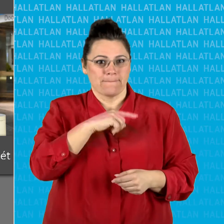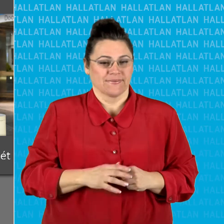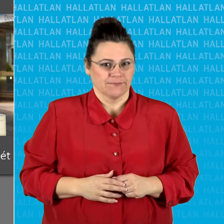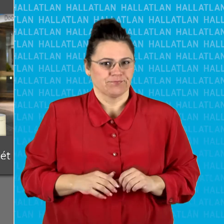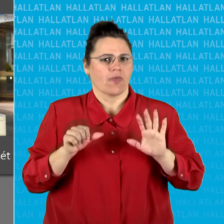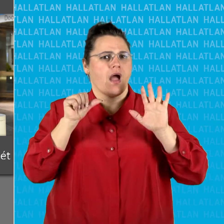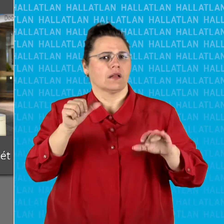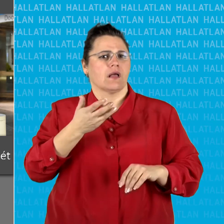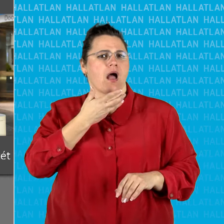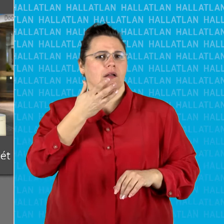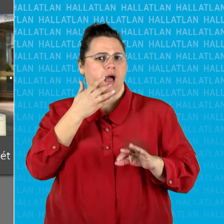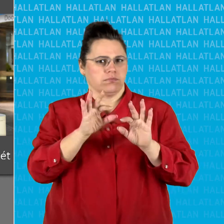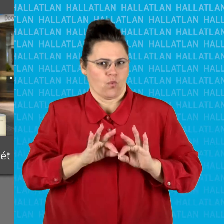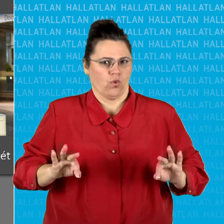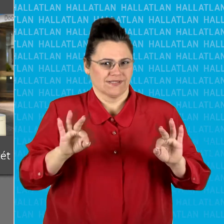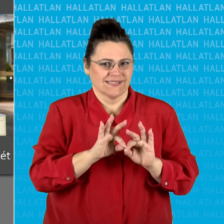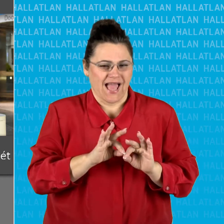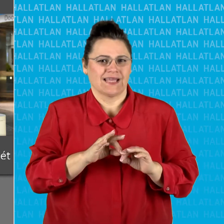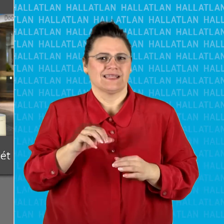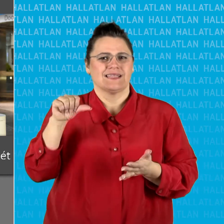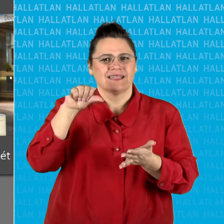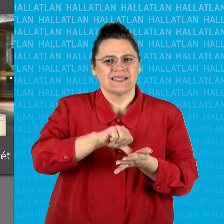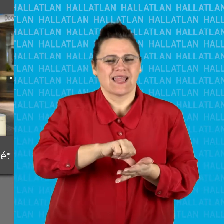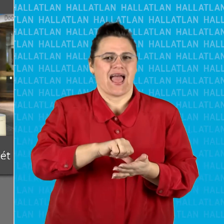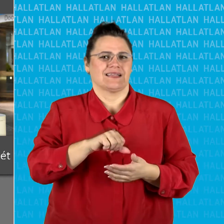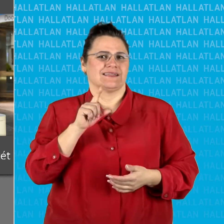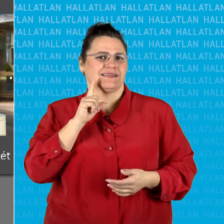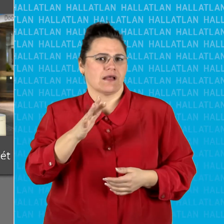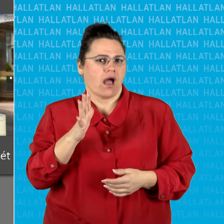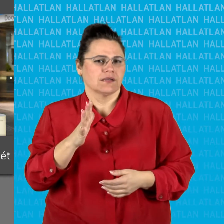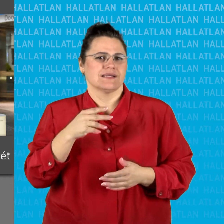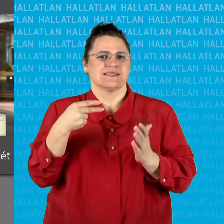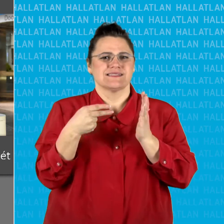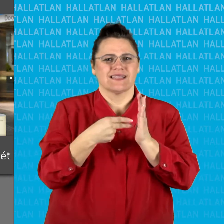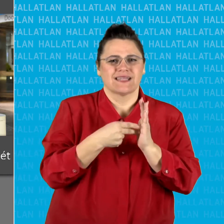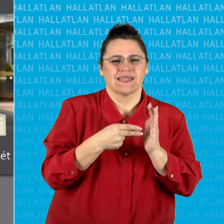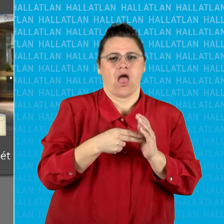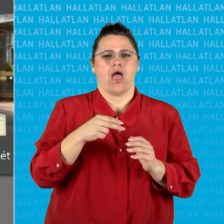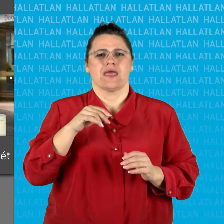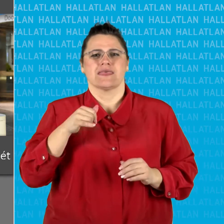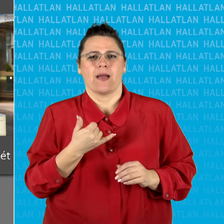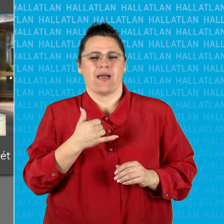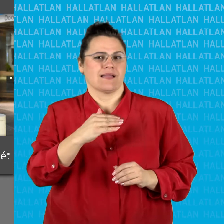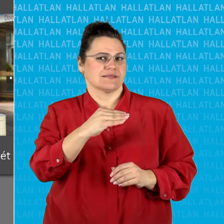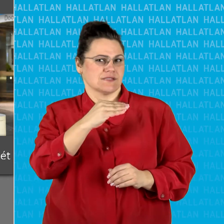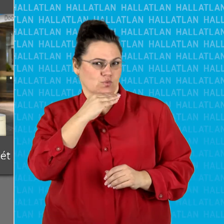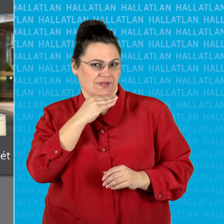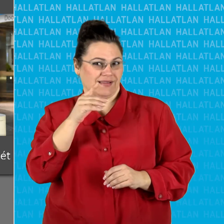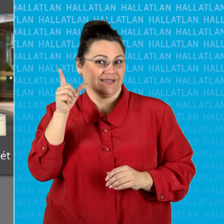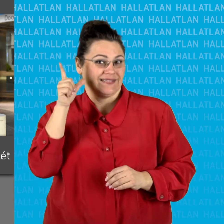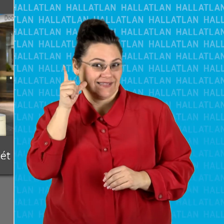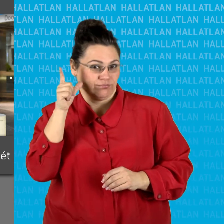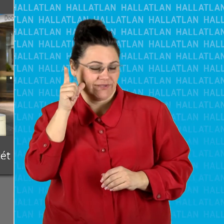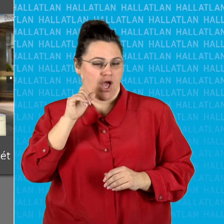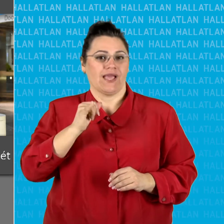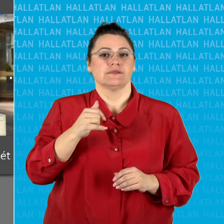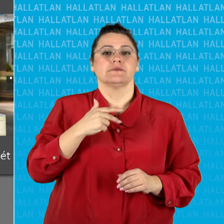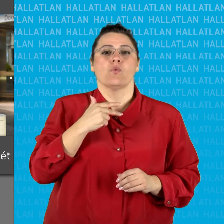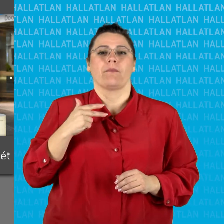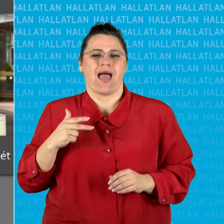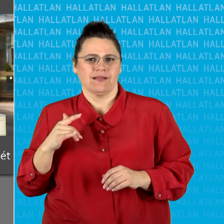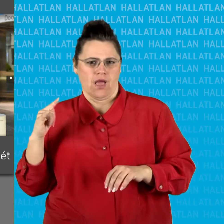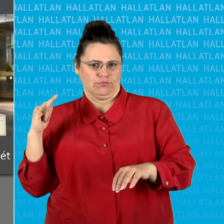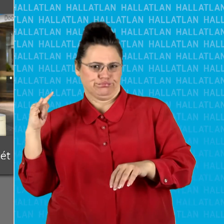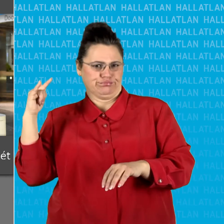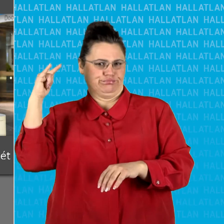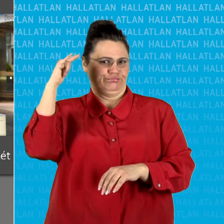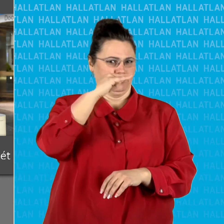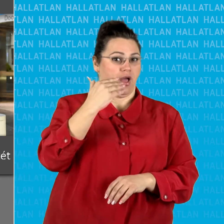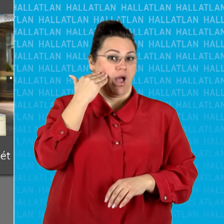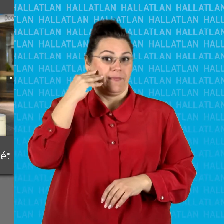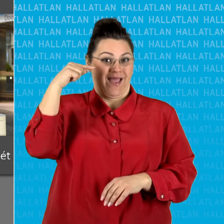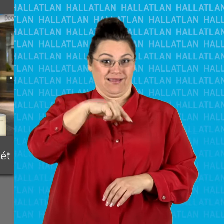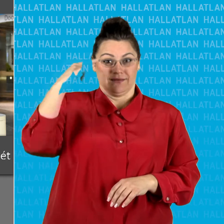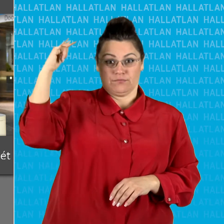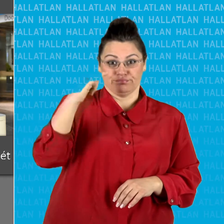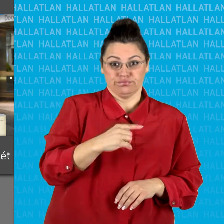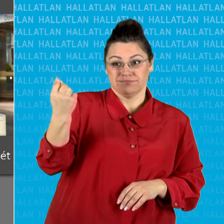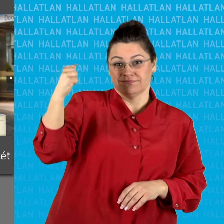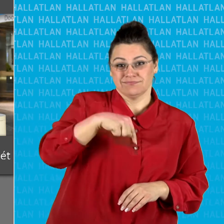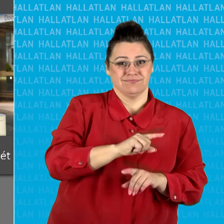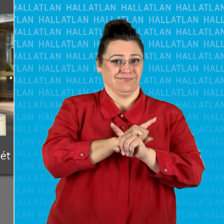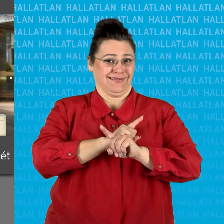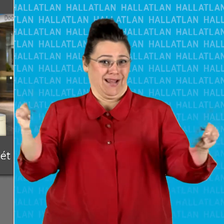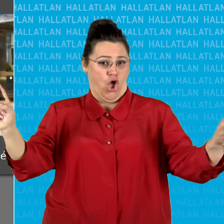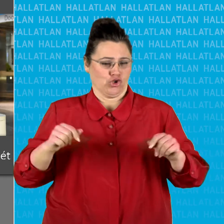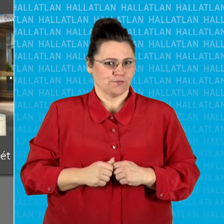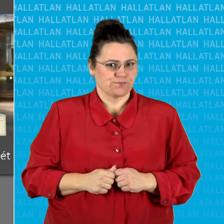hét arab ország polgárainak (Irán, Irak, Szíria, Jemen, Szudán, Líbia és Szomália) tilos Amerikába utazni.